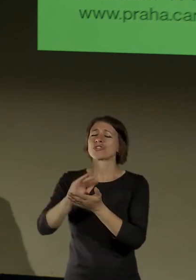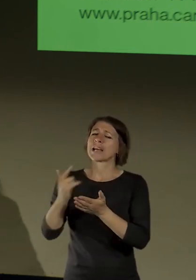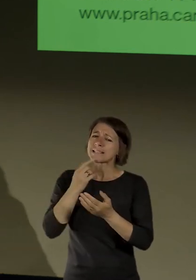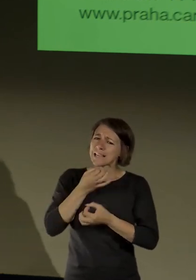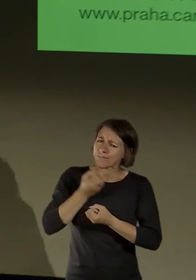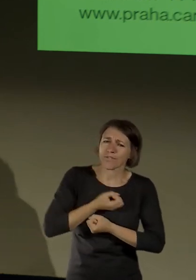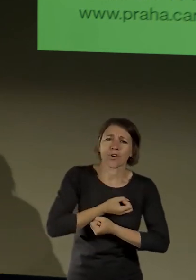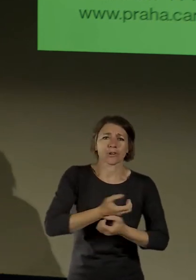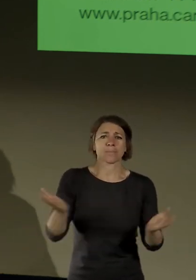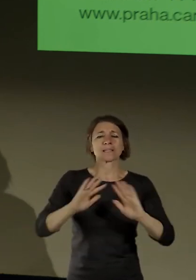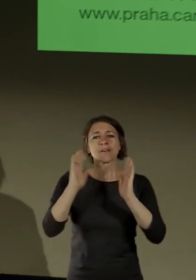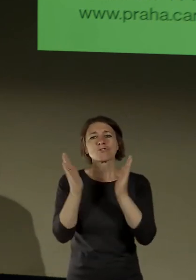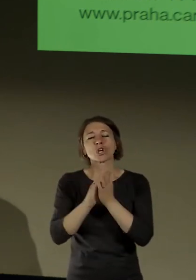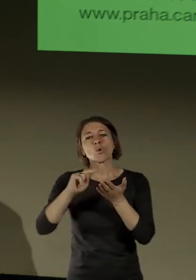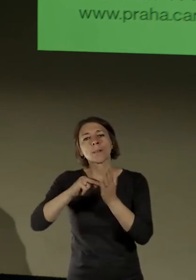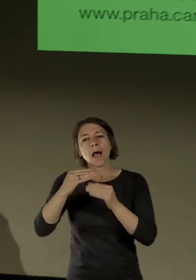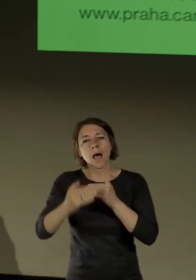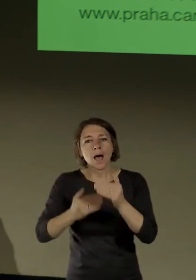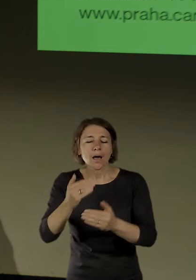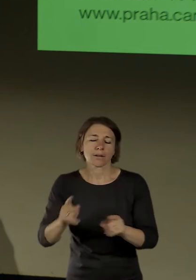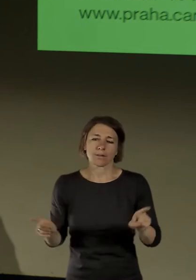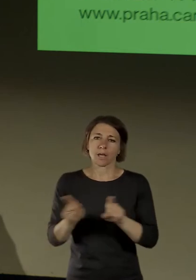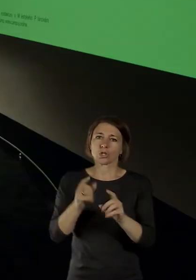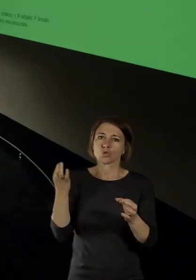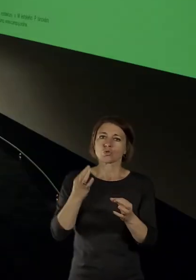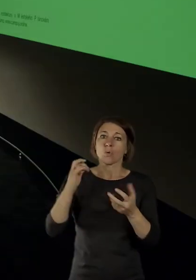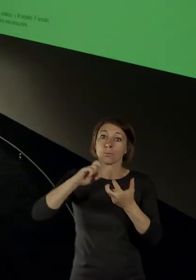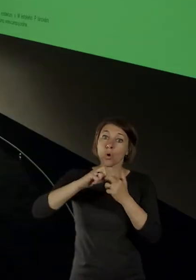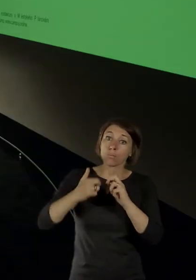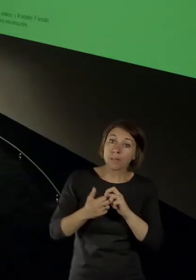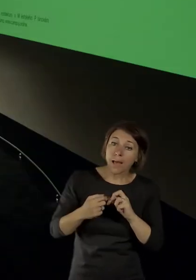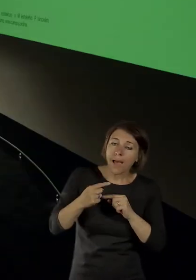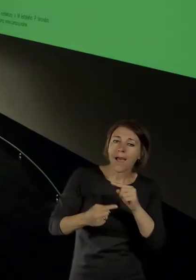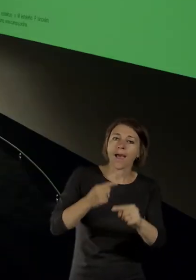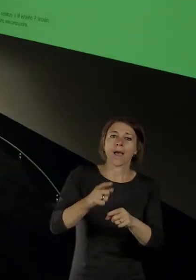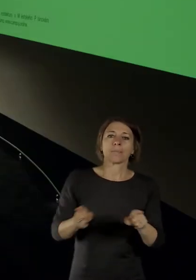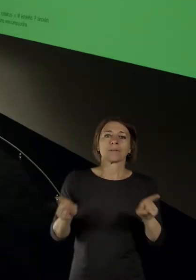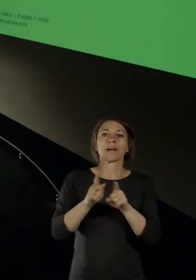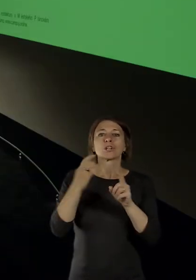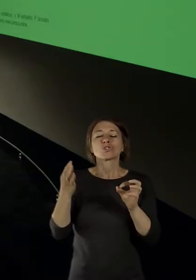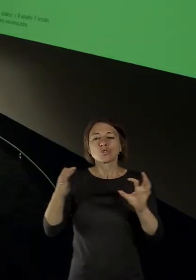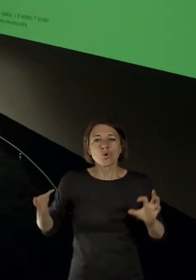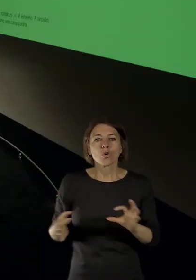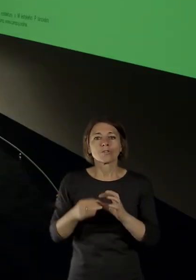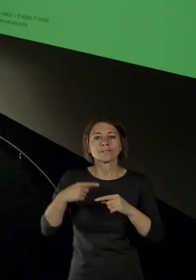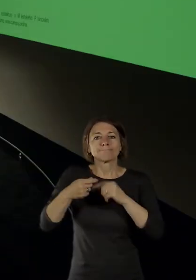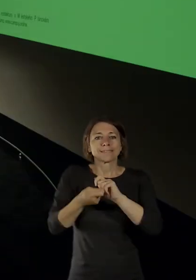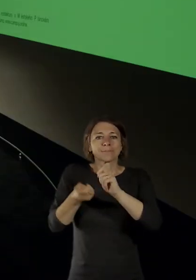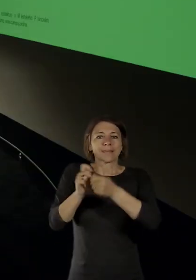koncepty, tu problematiku, které se v rámci rozvoje města dotýkáme. Bylo to klima, bavili jsme se o dopravě,